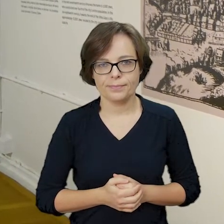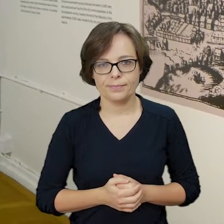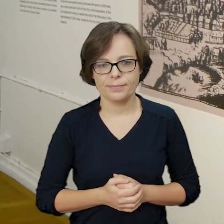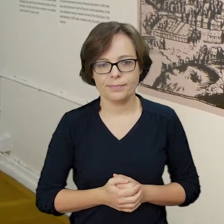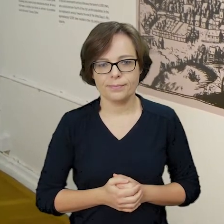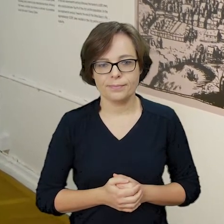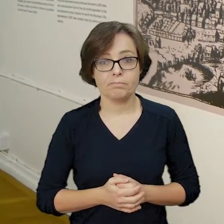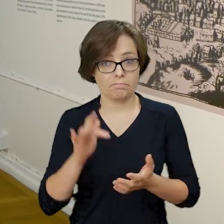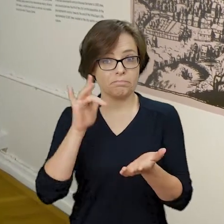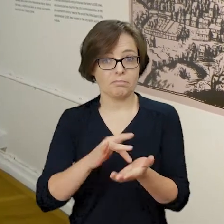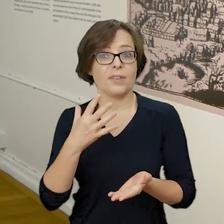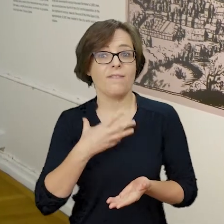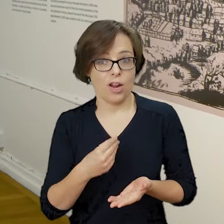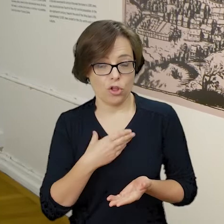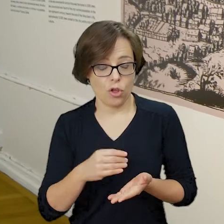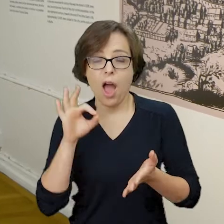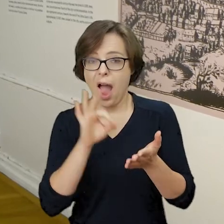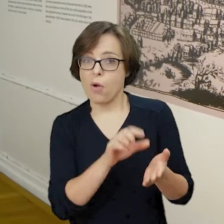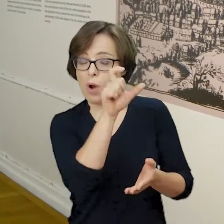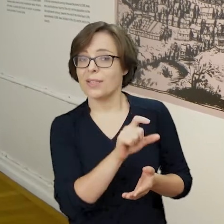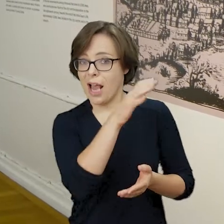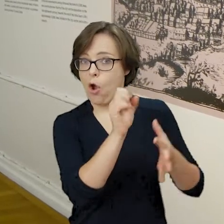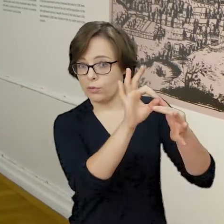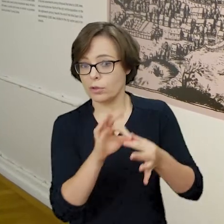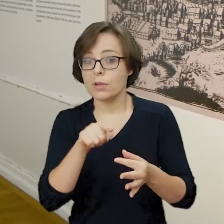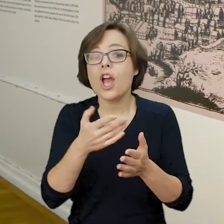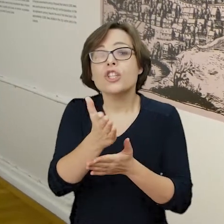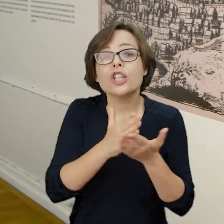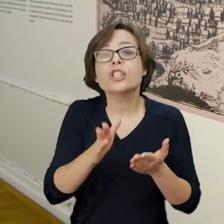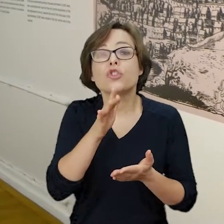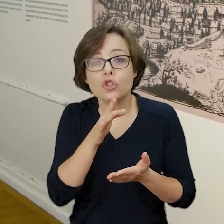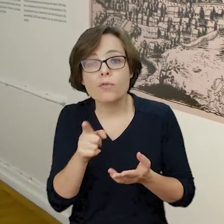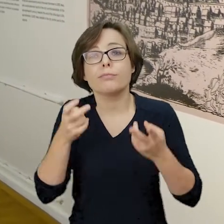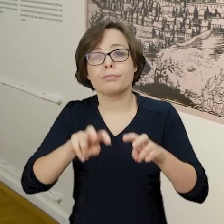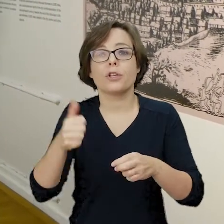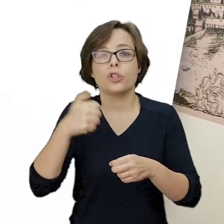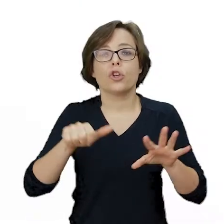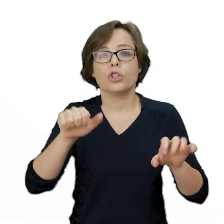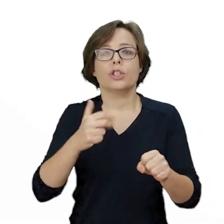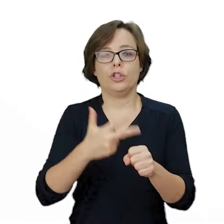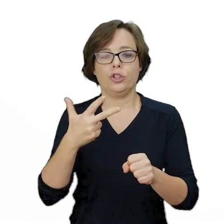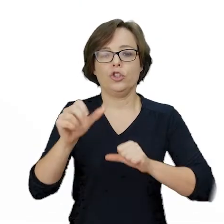W Wilnie, mieście z którym był związany Gaon, dzielnica żydowska była utworzona w 1633 roku